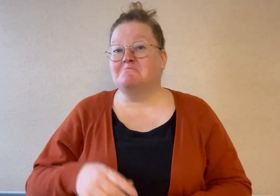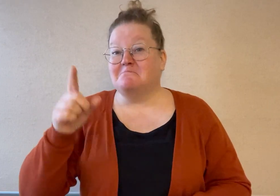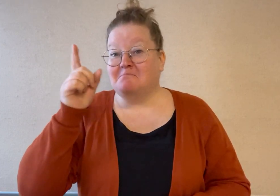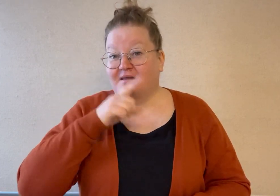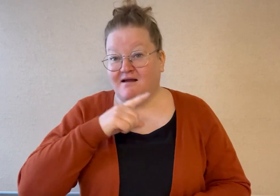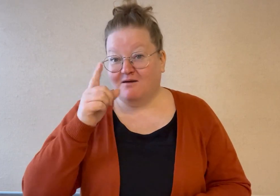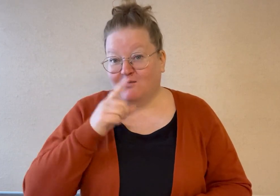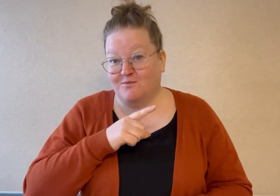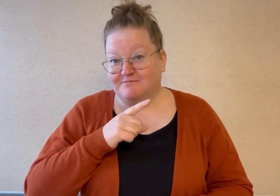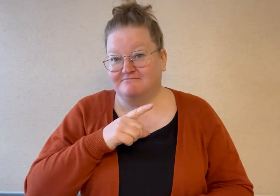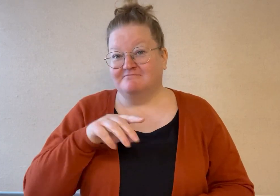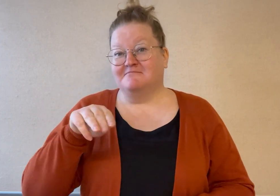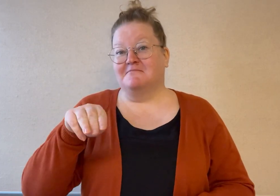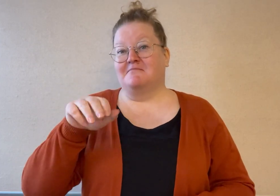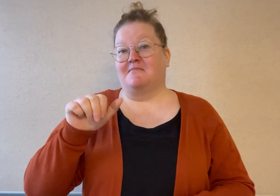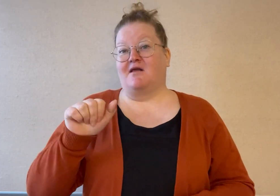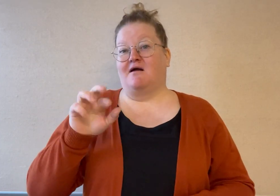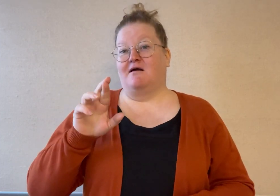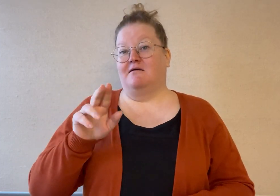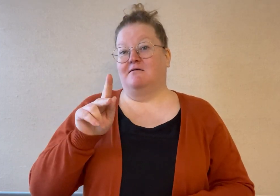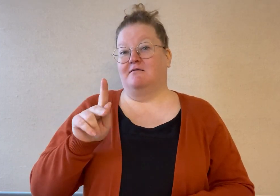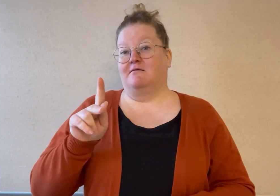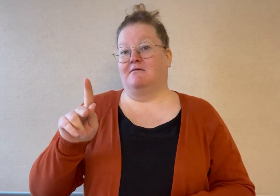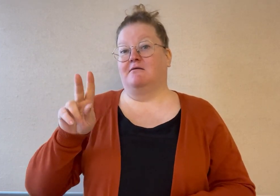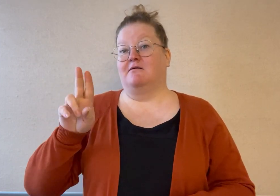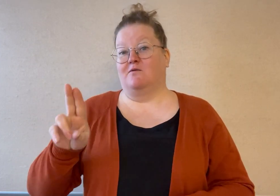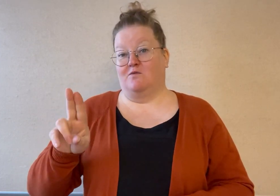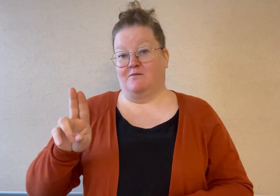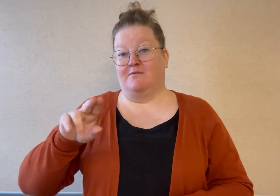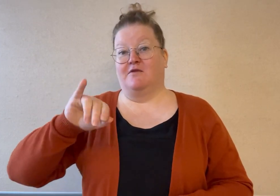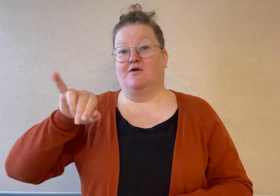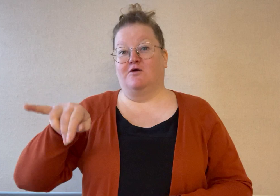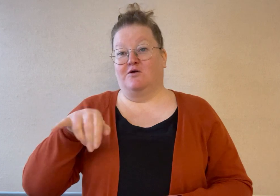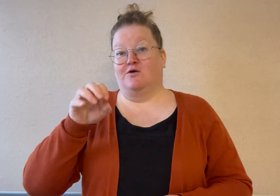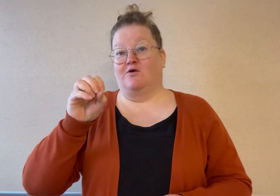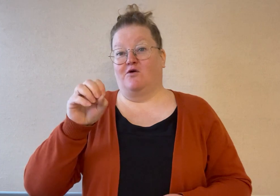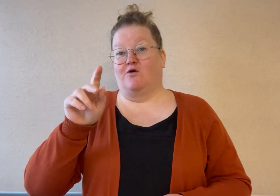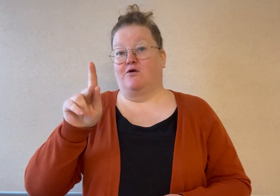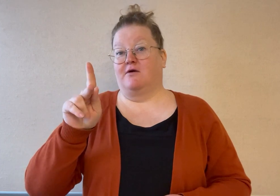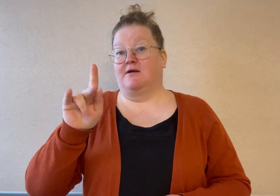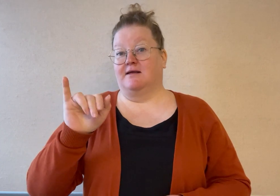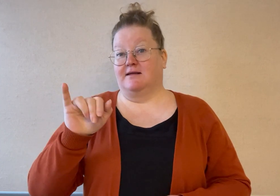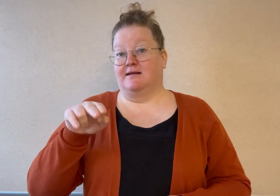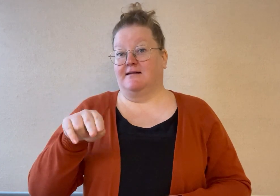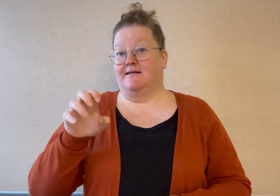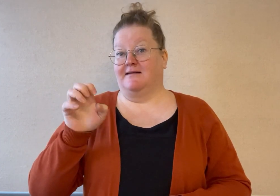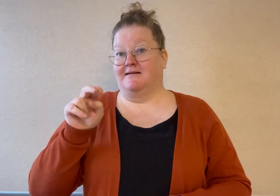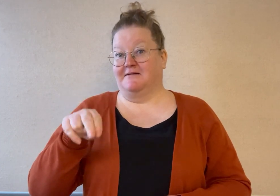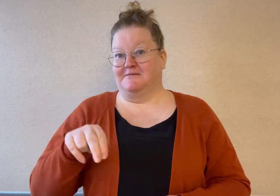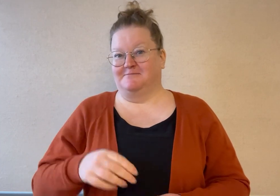Markku Jokinen.